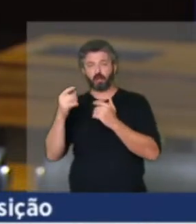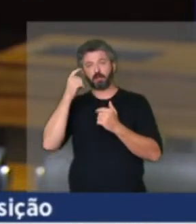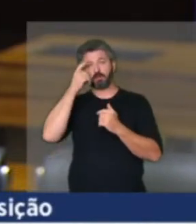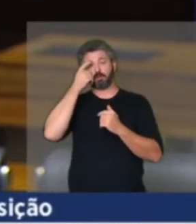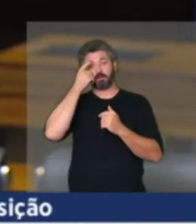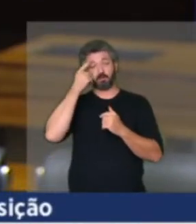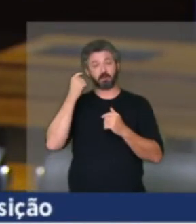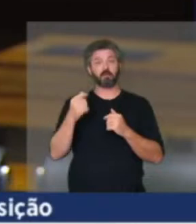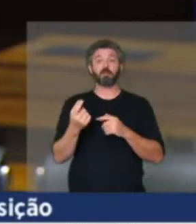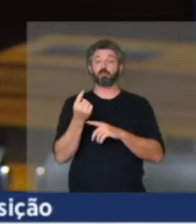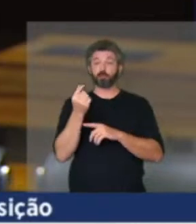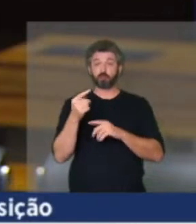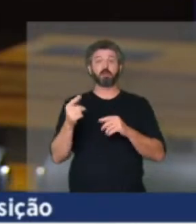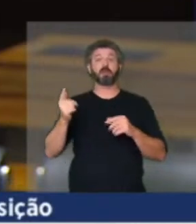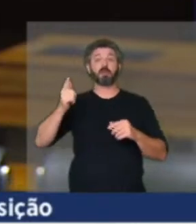RECURSOS DO SR. MINISTRO DA